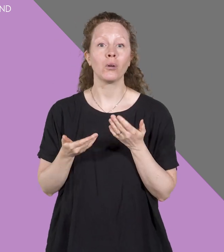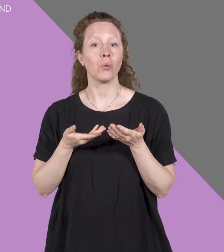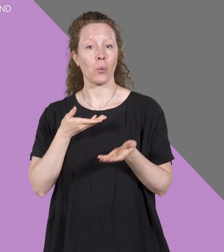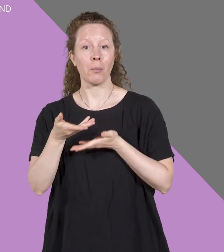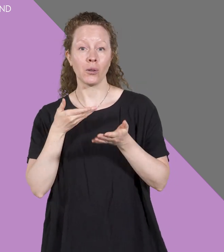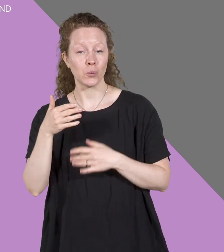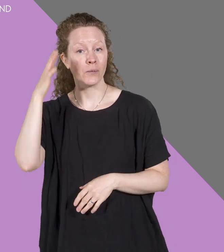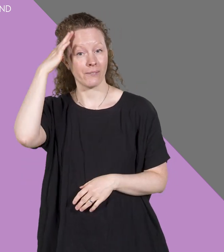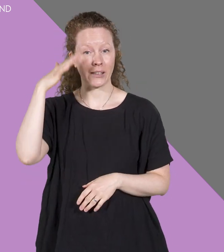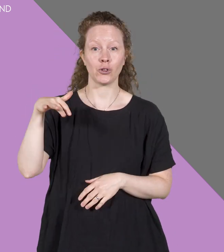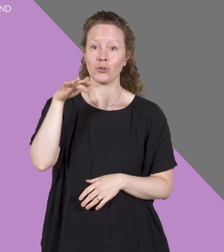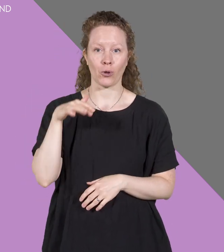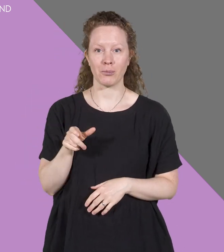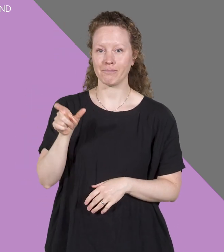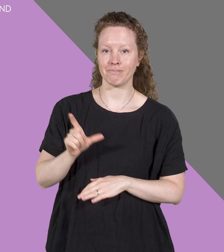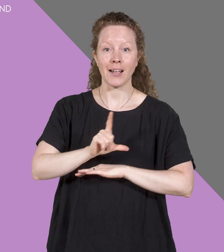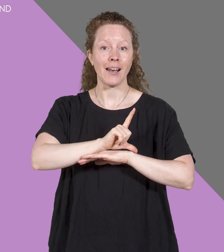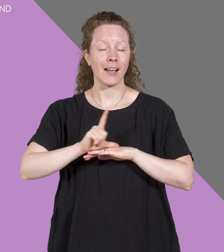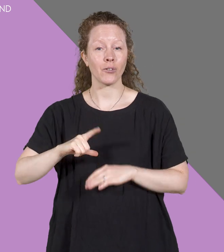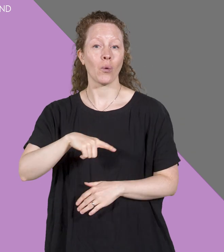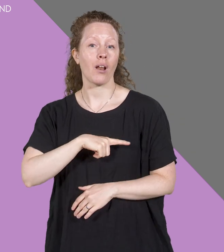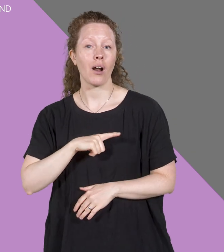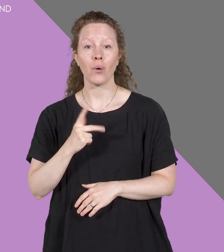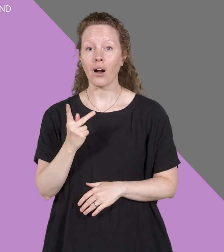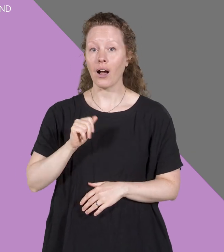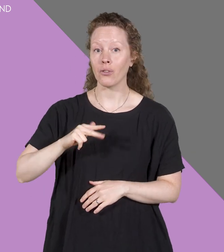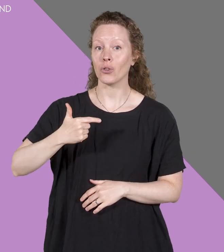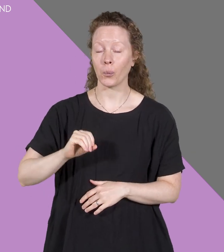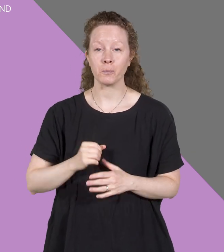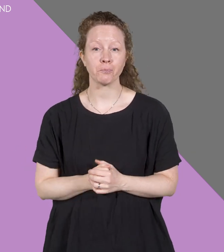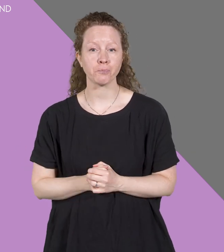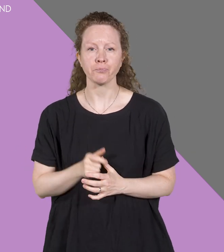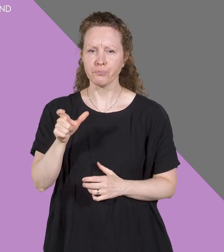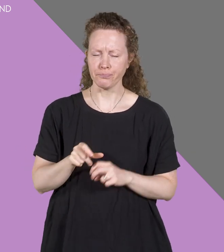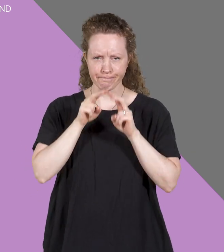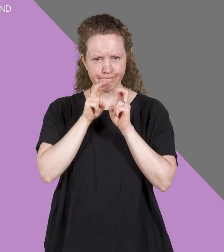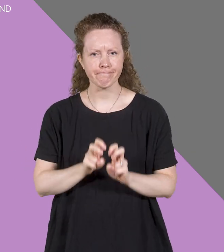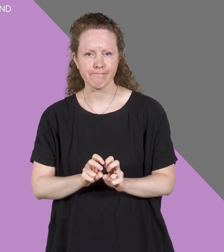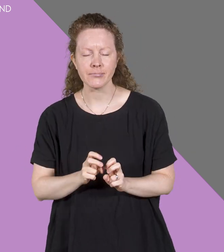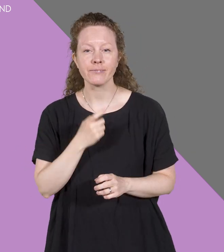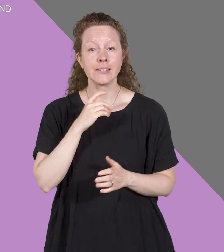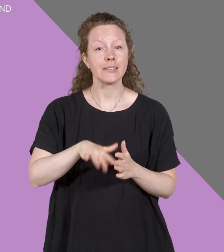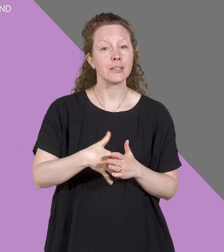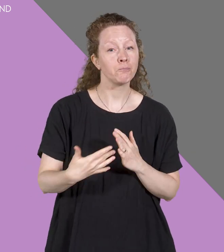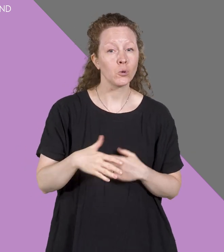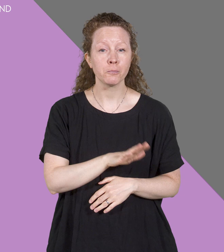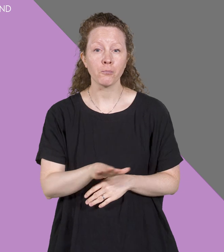språk- och kommunikationsvetenskap, som forskar i finska teckenspråkiga barns -